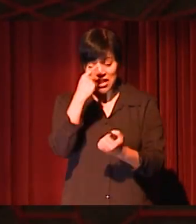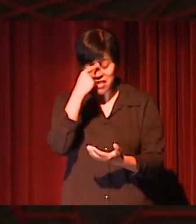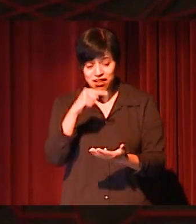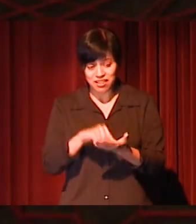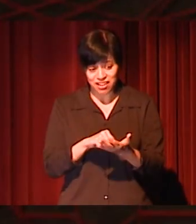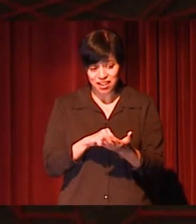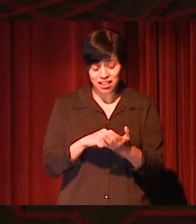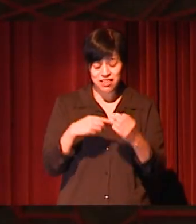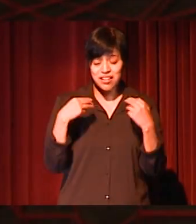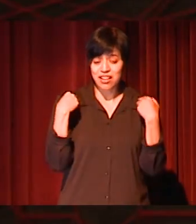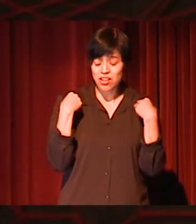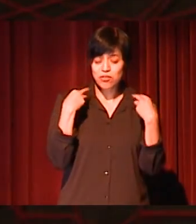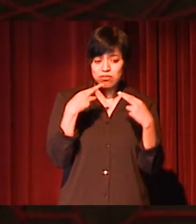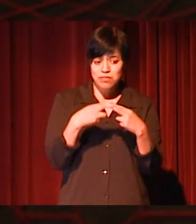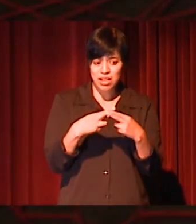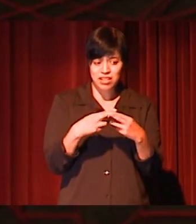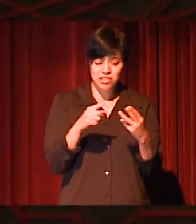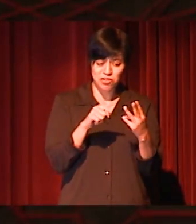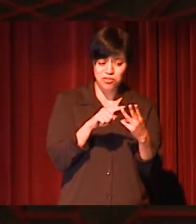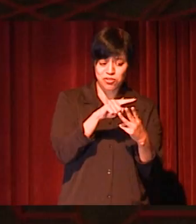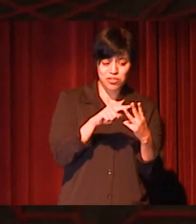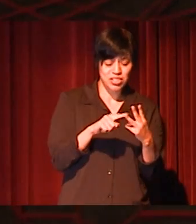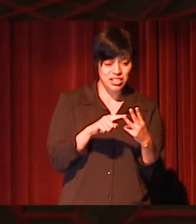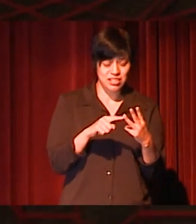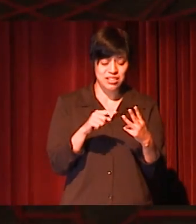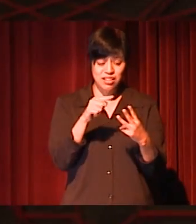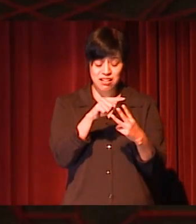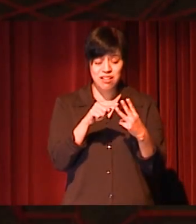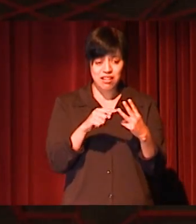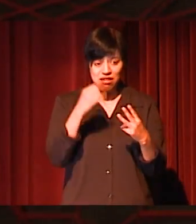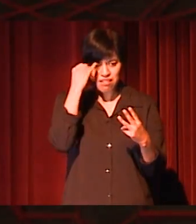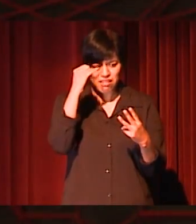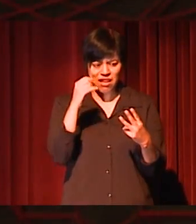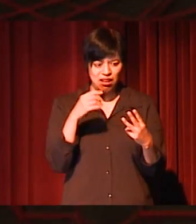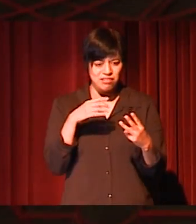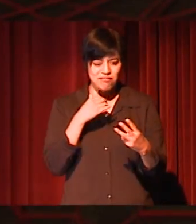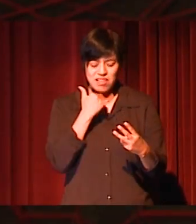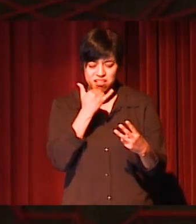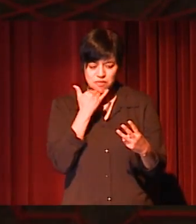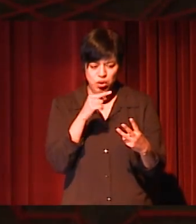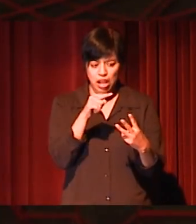sobre los maestros y maestras. El primero, es que son profesionales que no lo lograron.